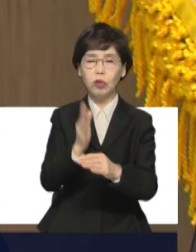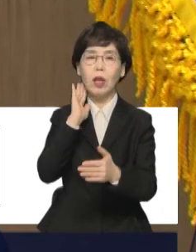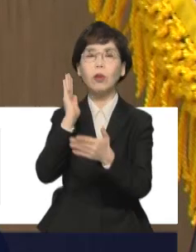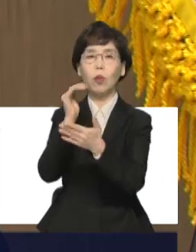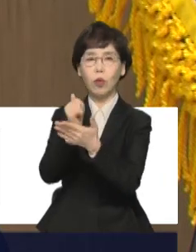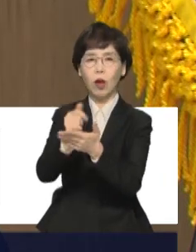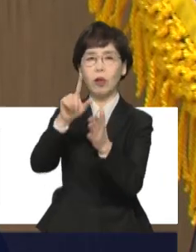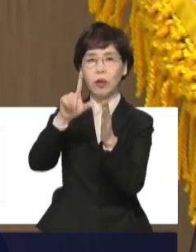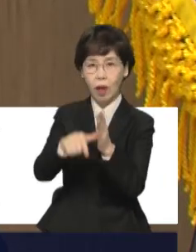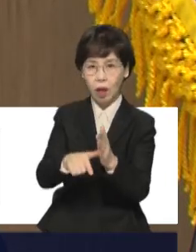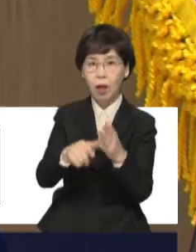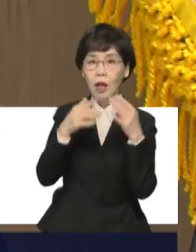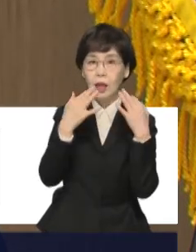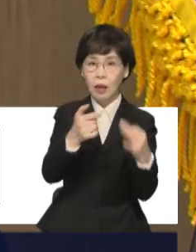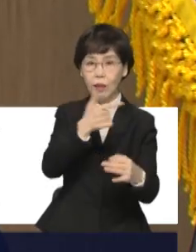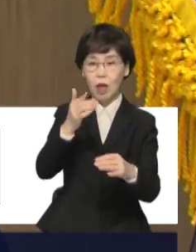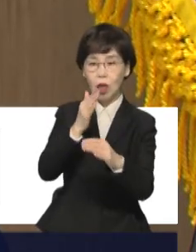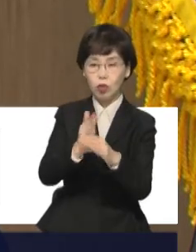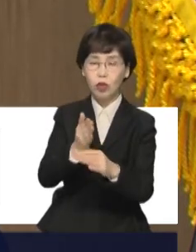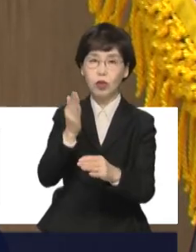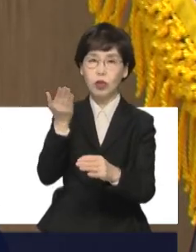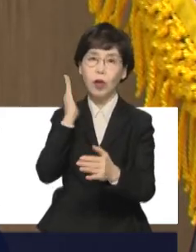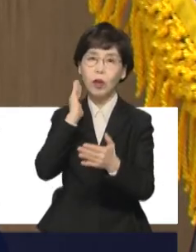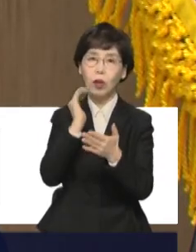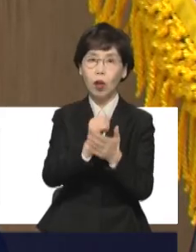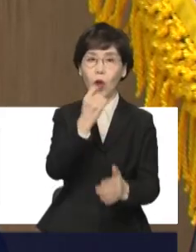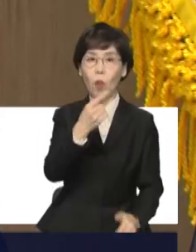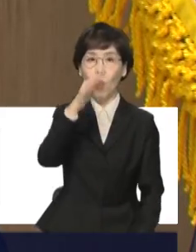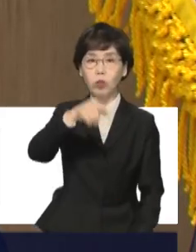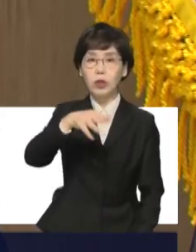김 대통령은 오부치 일본 총리와의